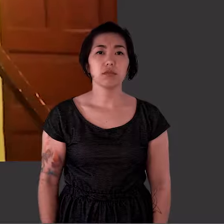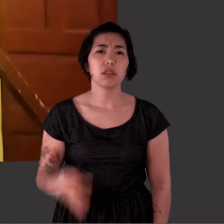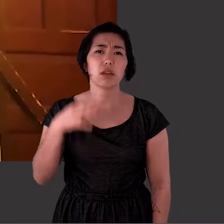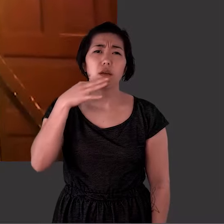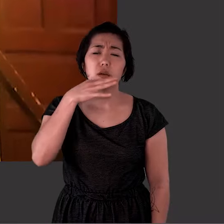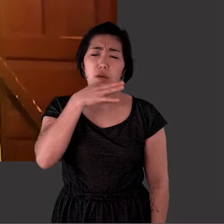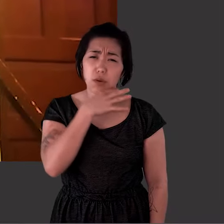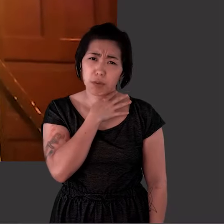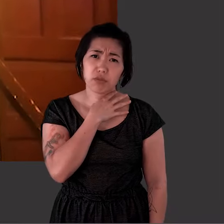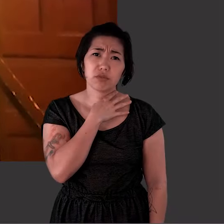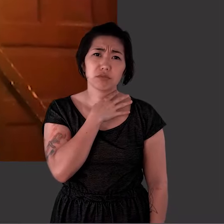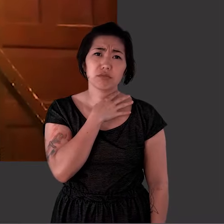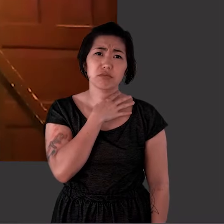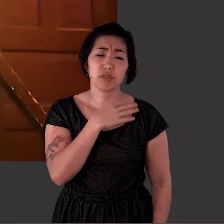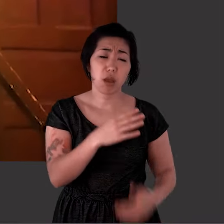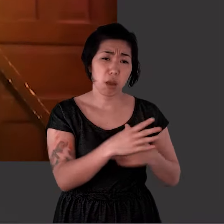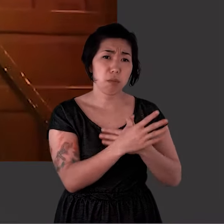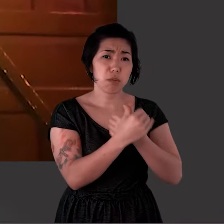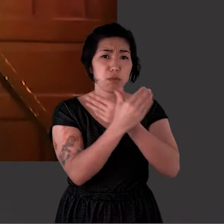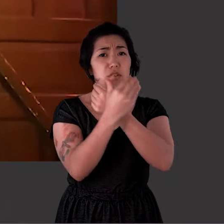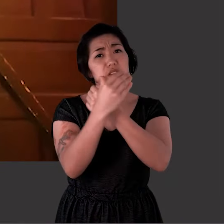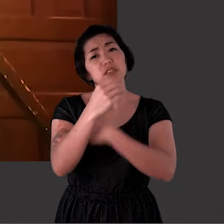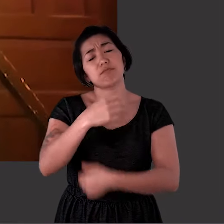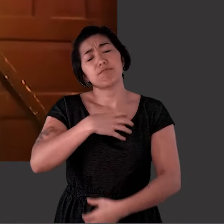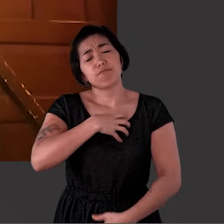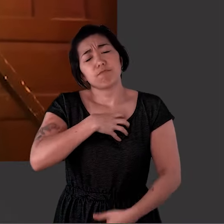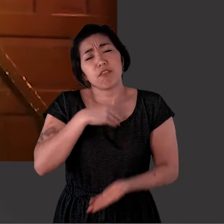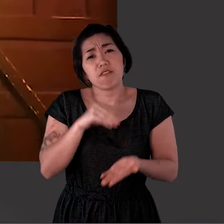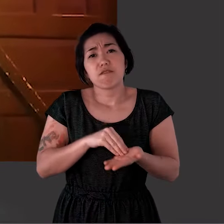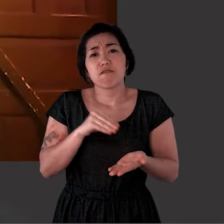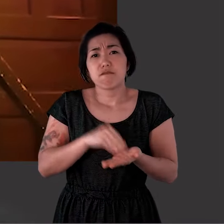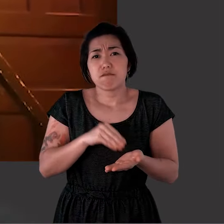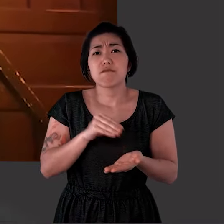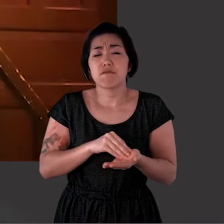Claro que ela ainda sentia muita falta da borboleta branca.